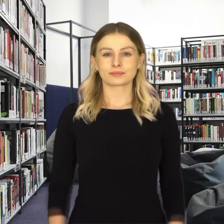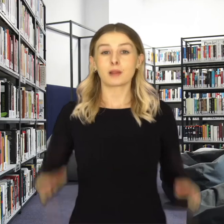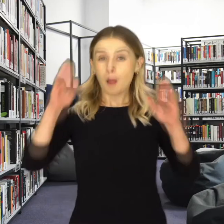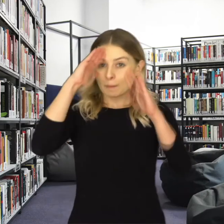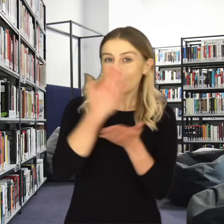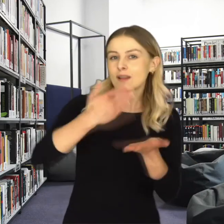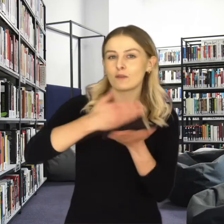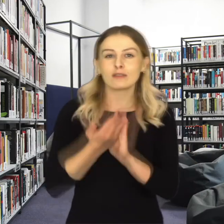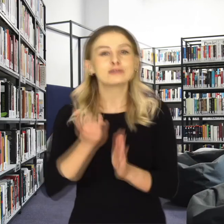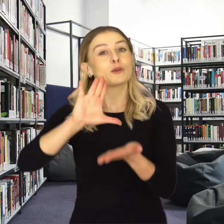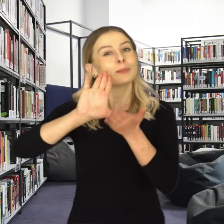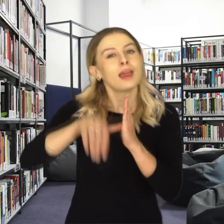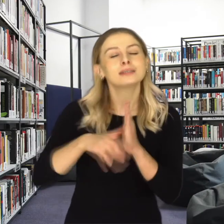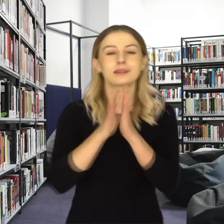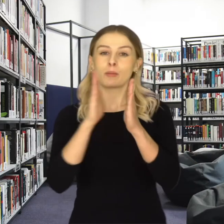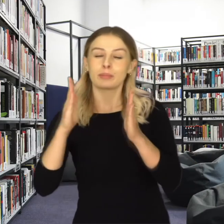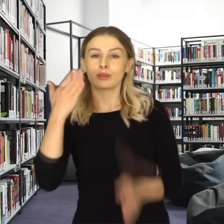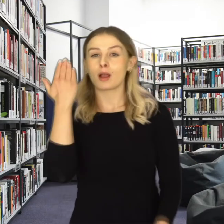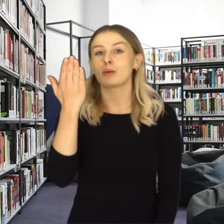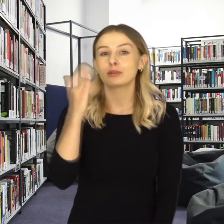Poznaj Wojewódzką i Miejską Bibliotekę Publiczną